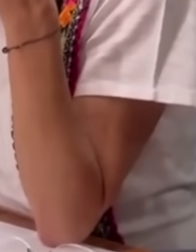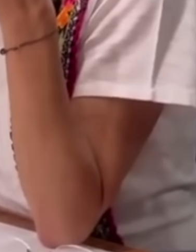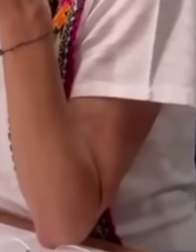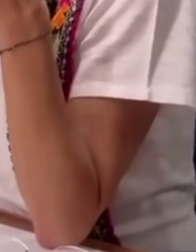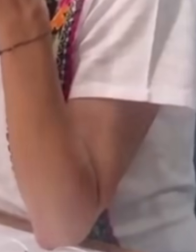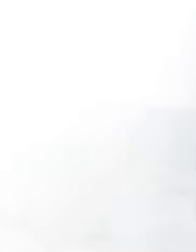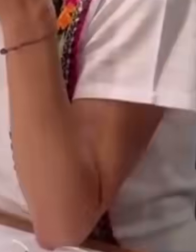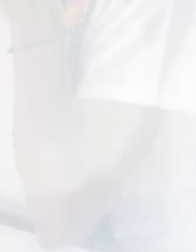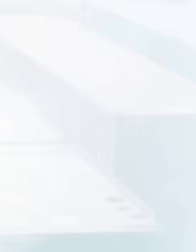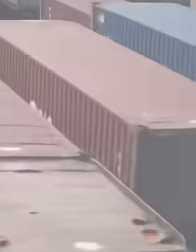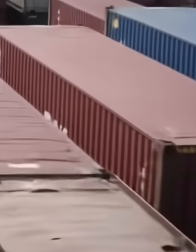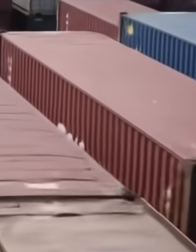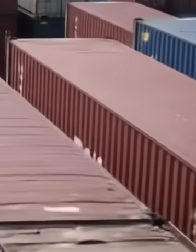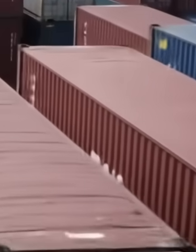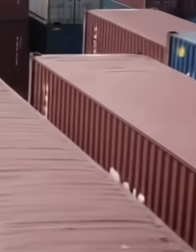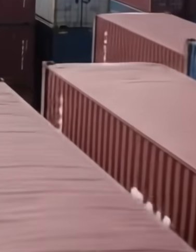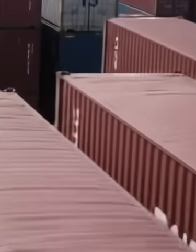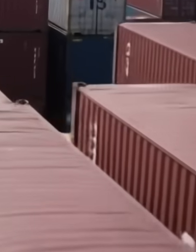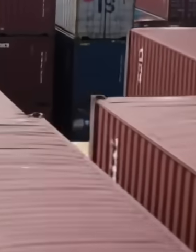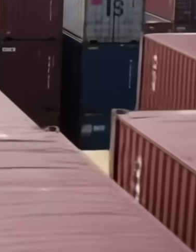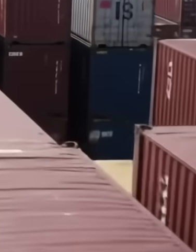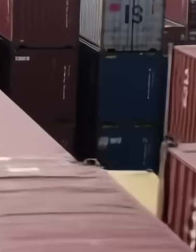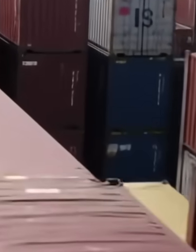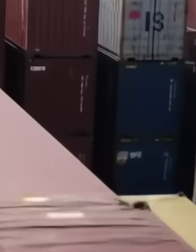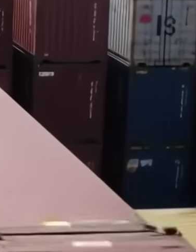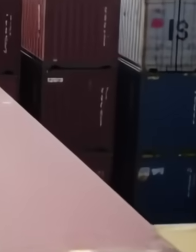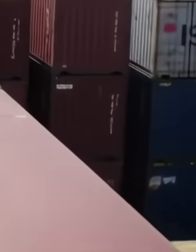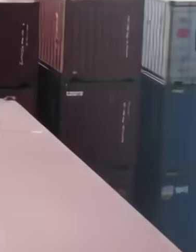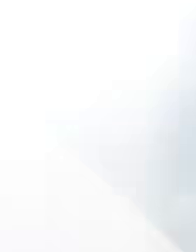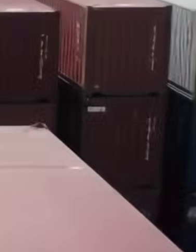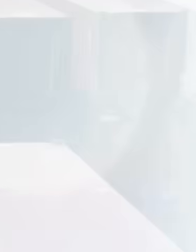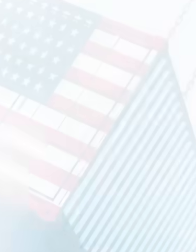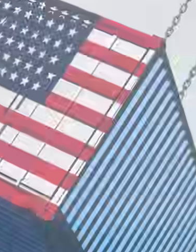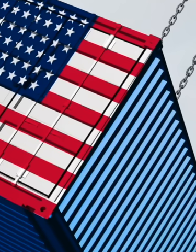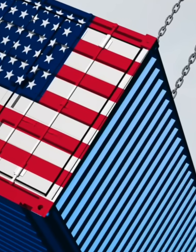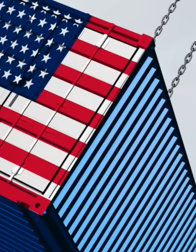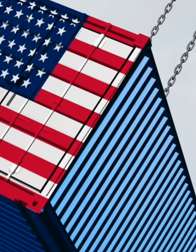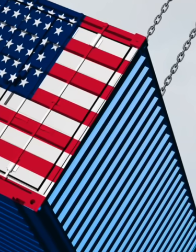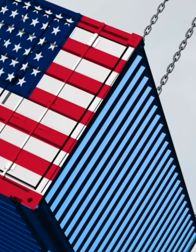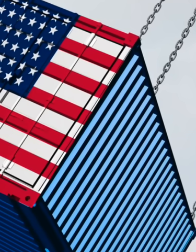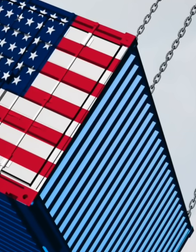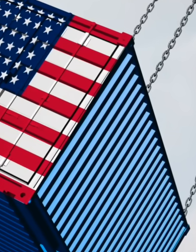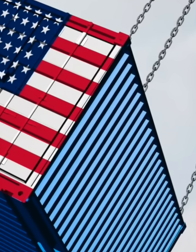aranceles se mantiene como están. Se salvaguarda el Tratado México, Estados Unidos y Canadá,